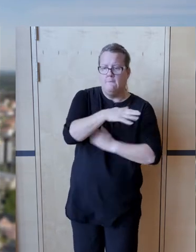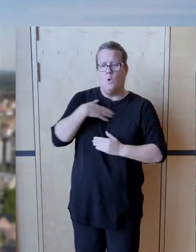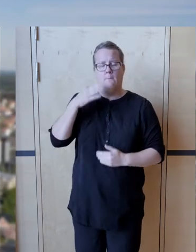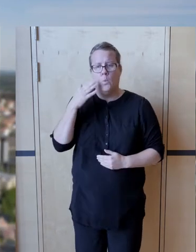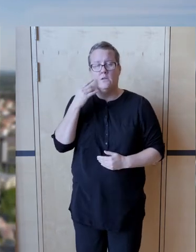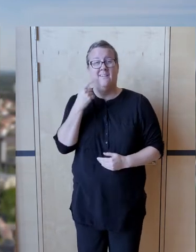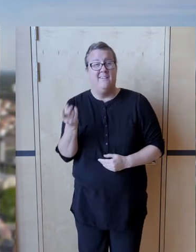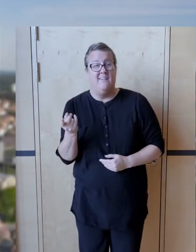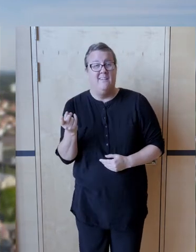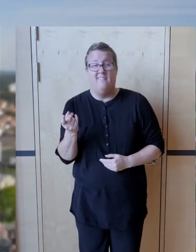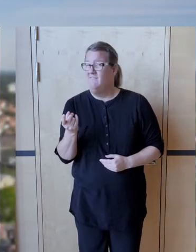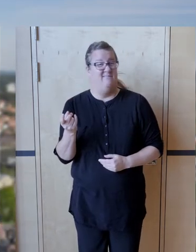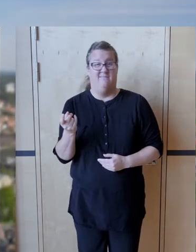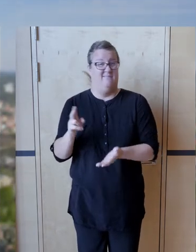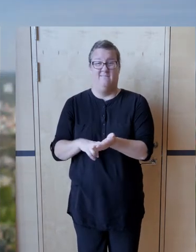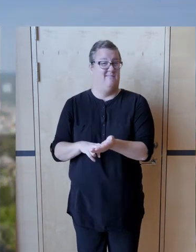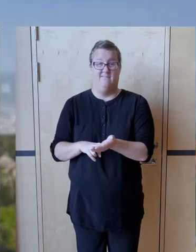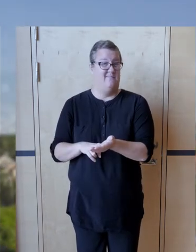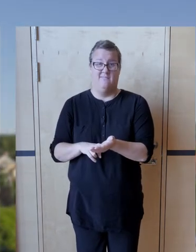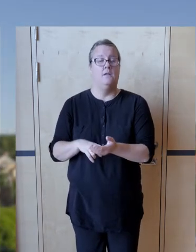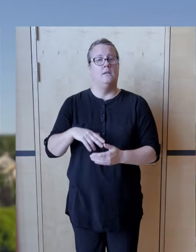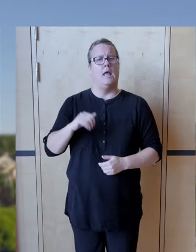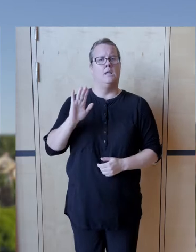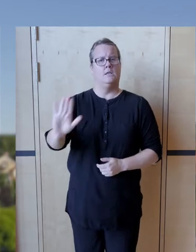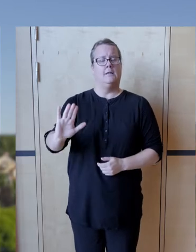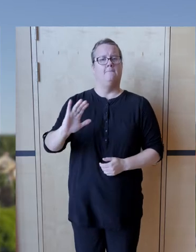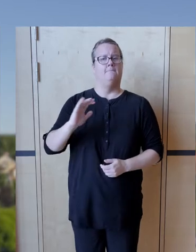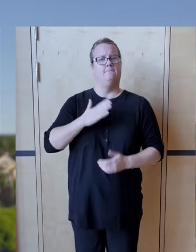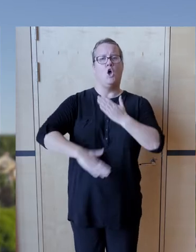Det finns en Det brukar annars vilja som styr önskan att flytta